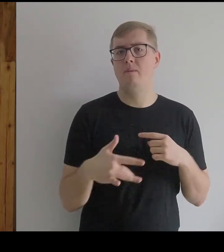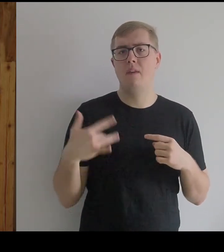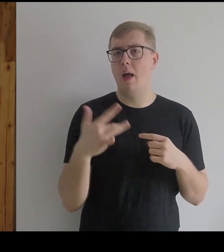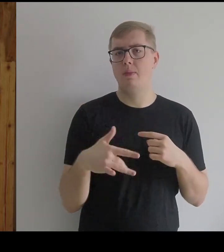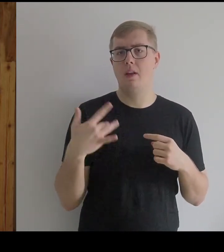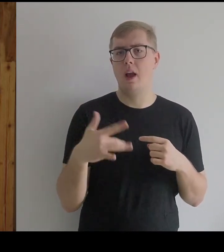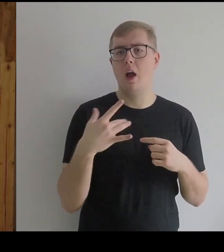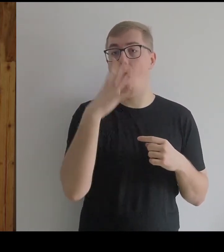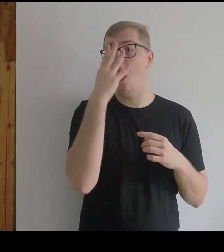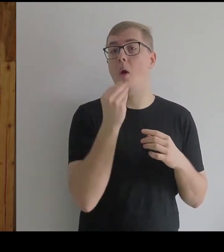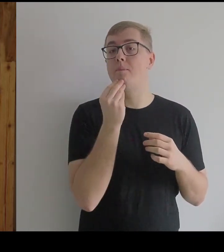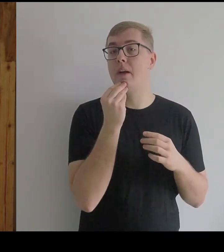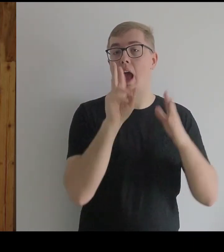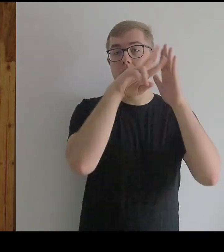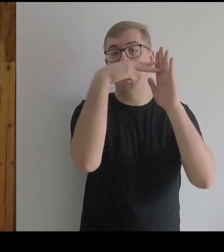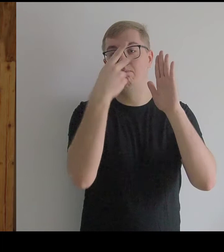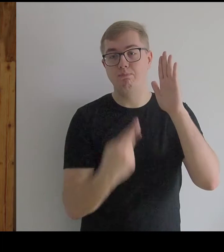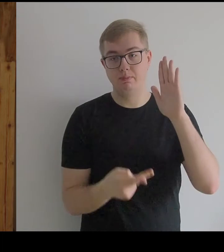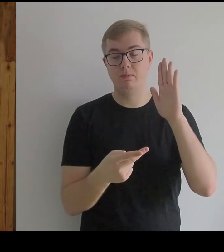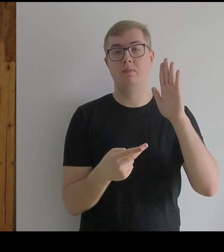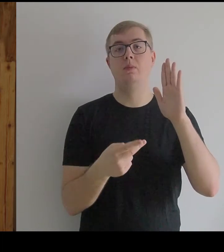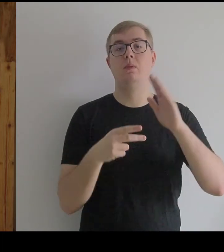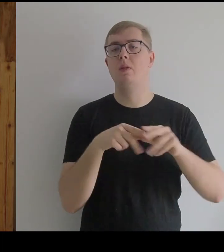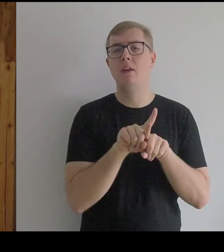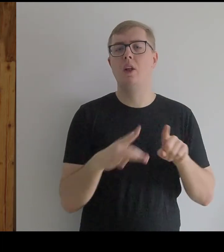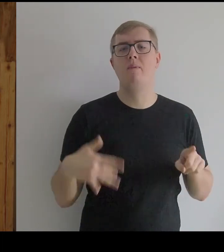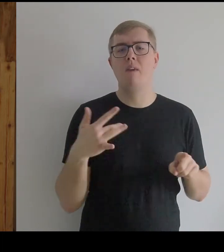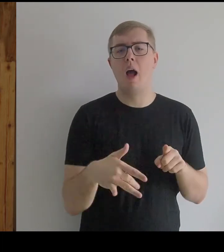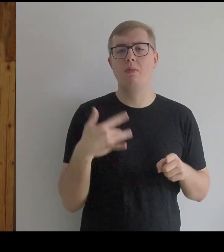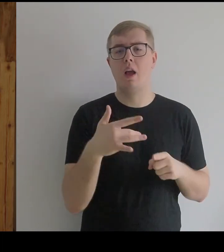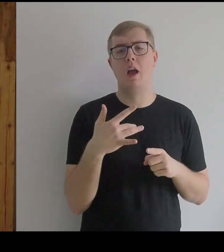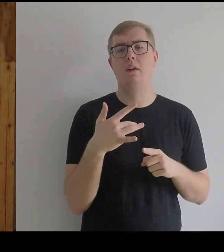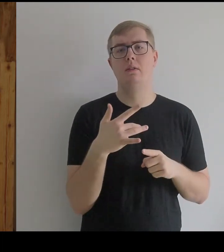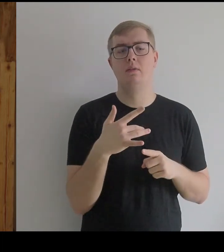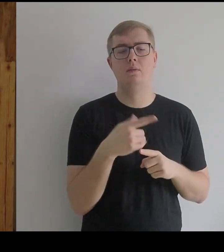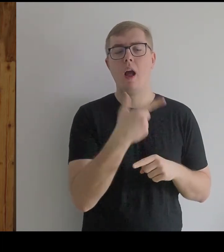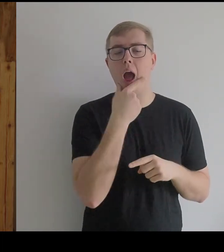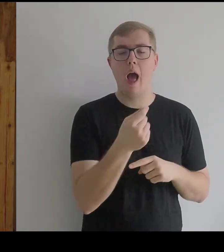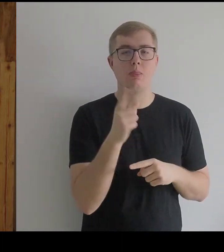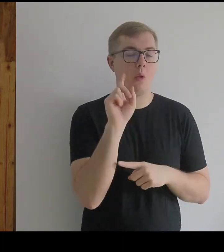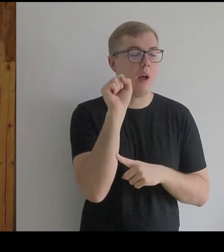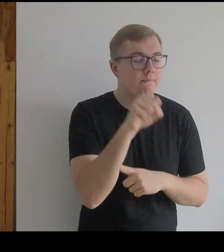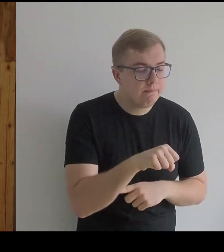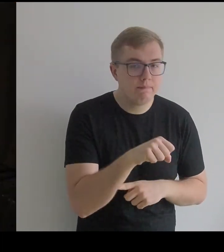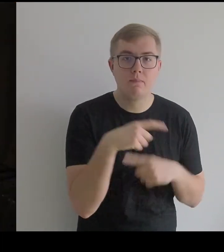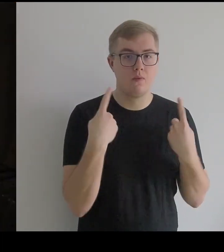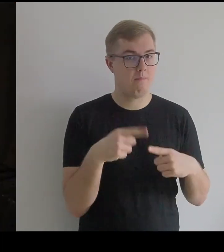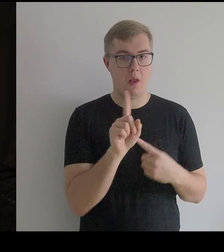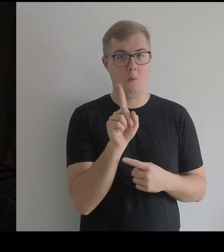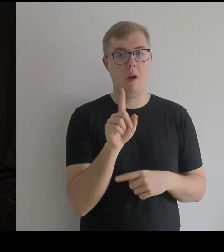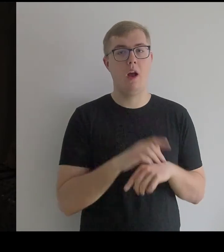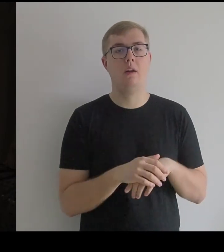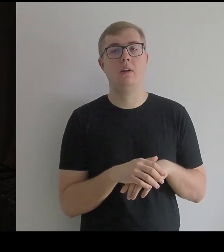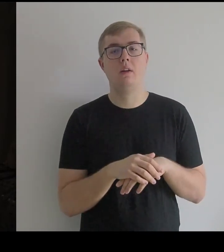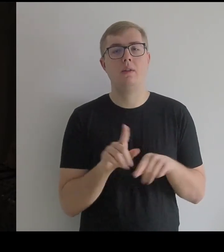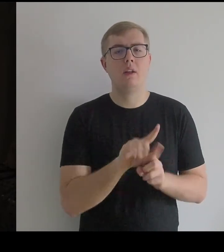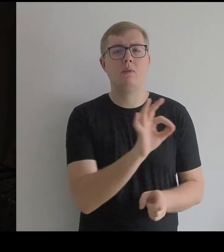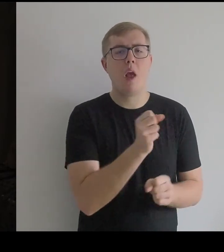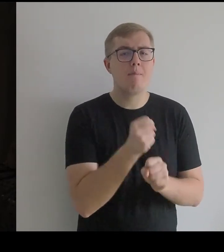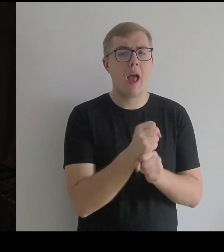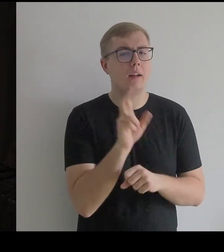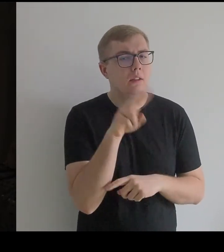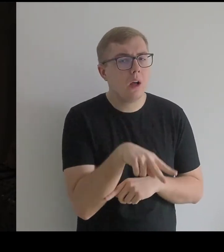Nie była to Infantka wypadająca z obrazu, pochylająca się nad Kantorem lub jego pracą.